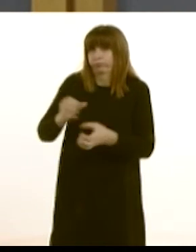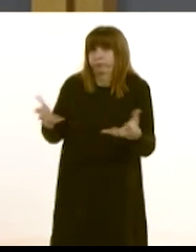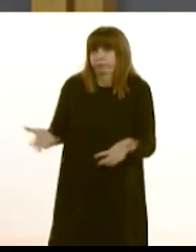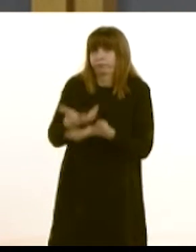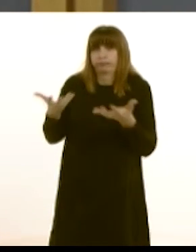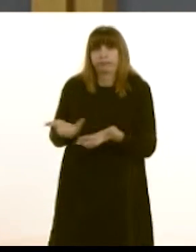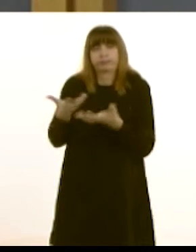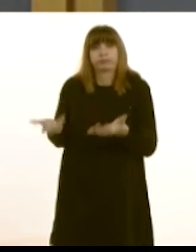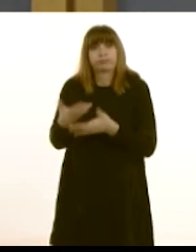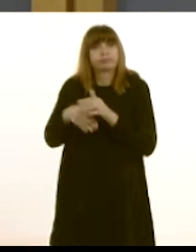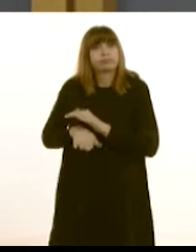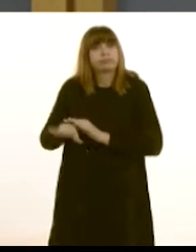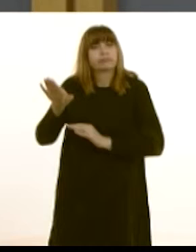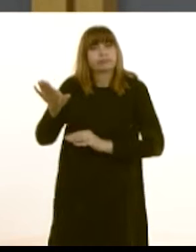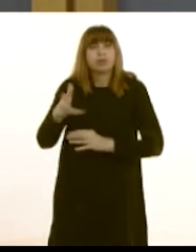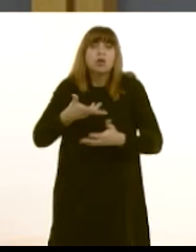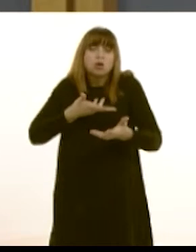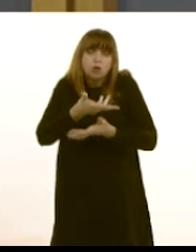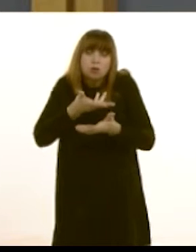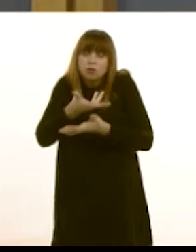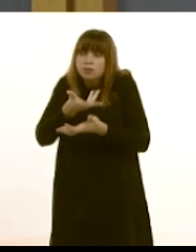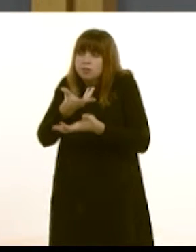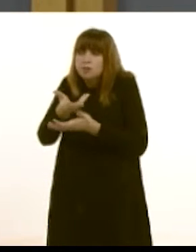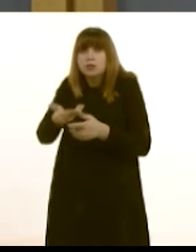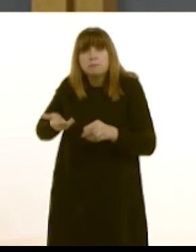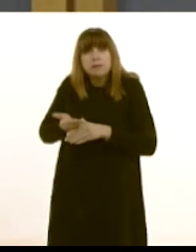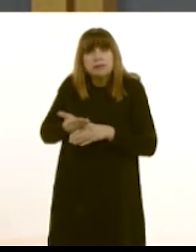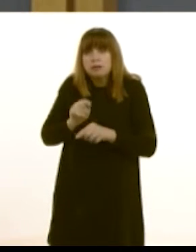Ond a fyddaiír Prif Weinidog yn cytuno ‚ fi ei bod hiín hanfodol, hefyd, i ymgynghori